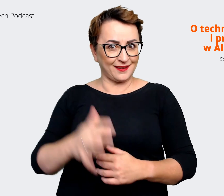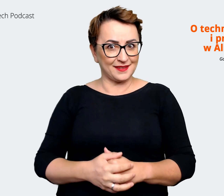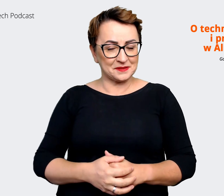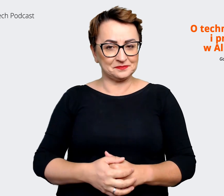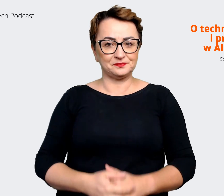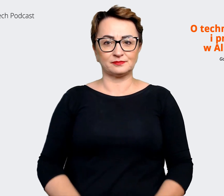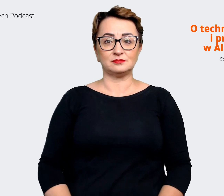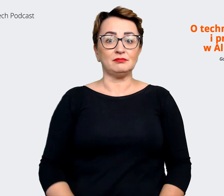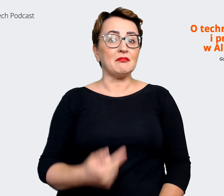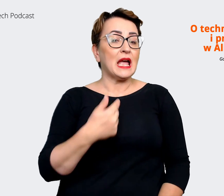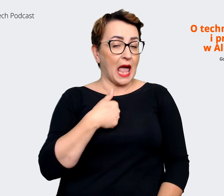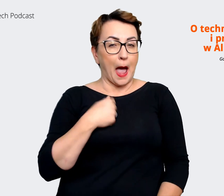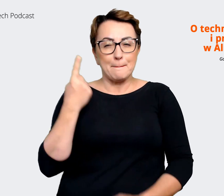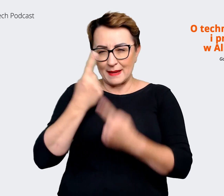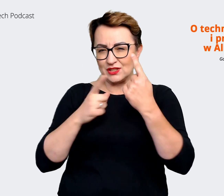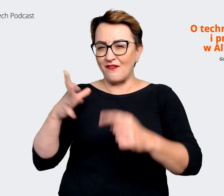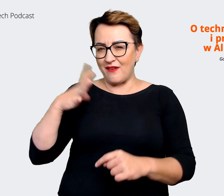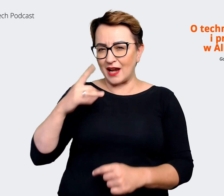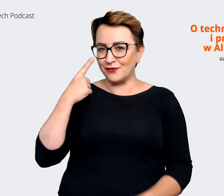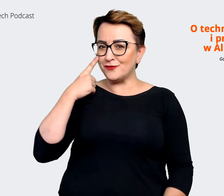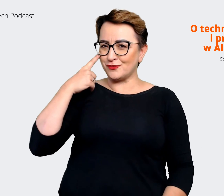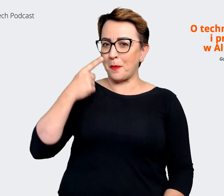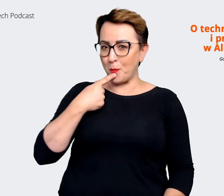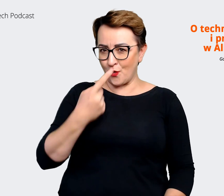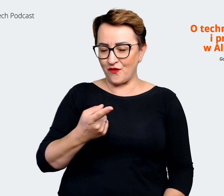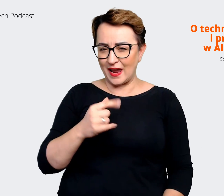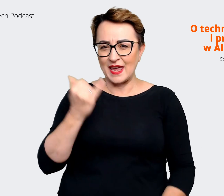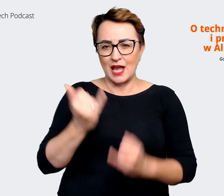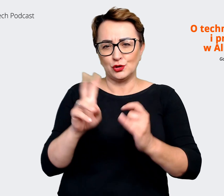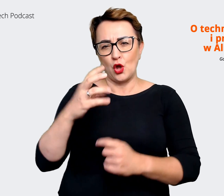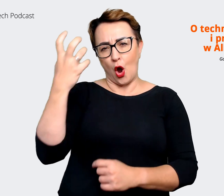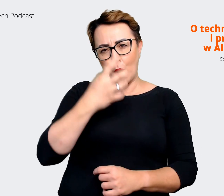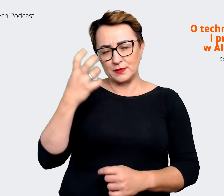jest warte wspomnienia, że jeżeli ktoś znowu śledzi nasze informacje prasowe czy w ogóle